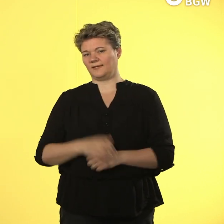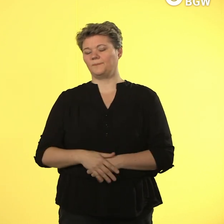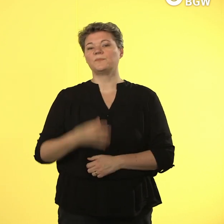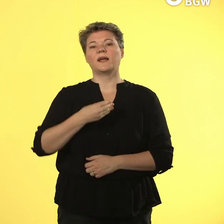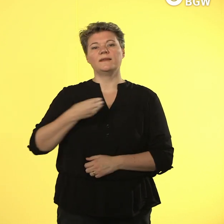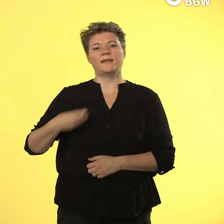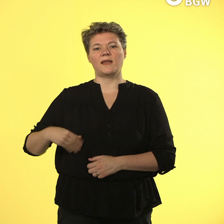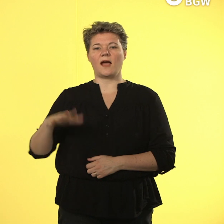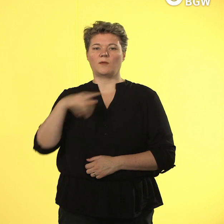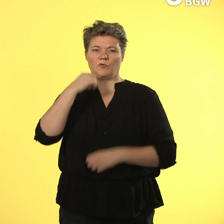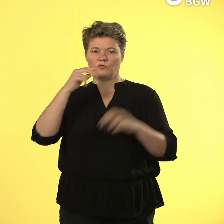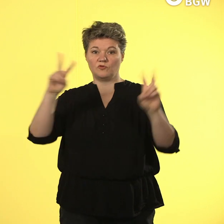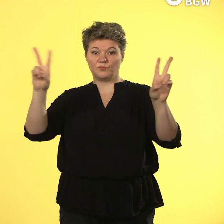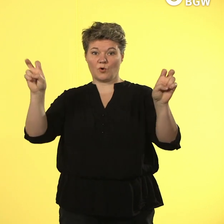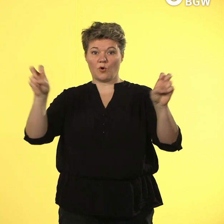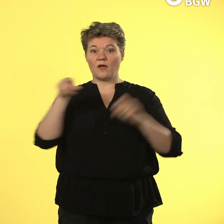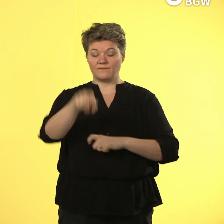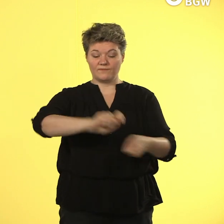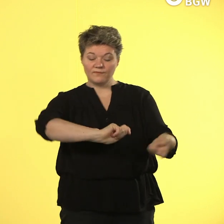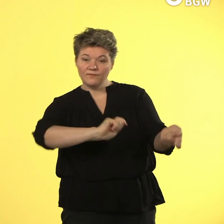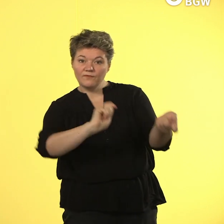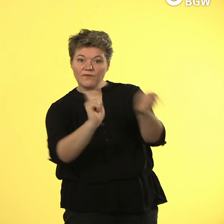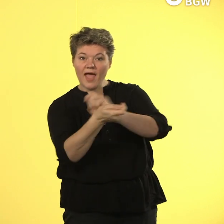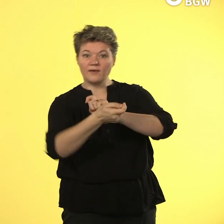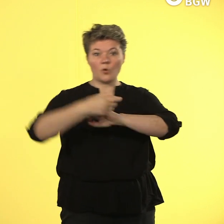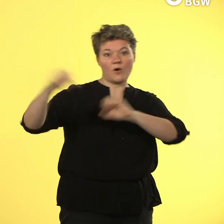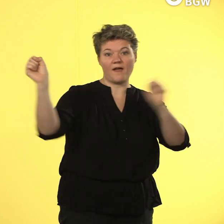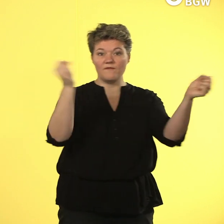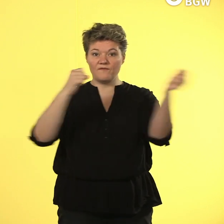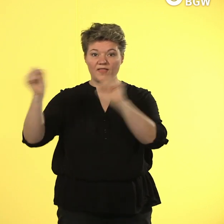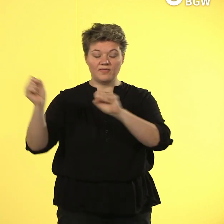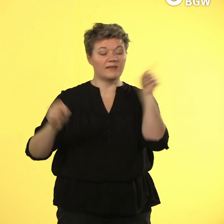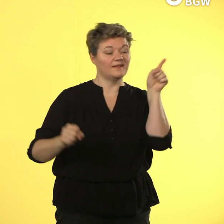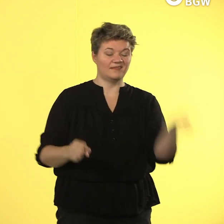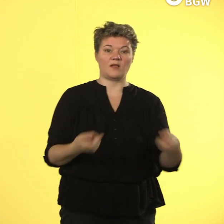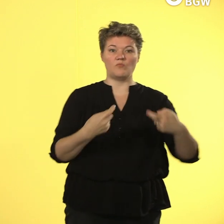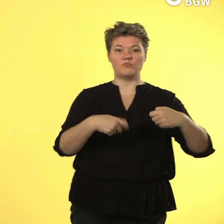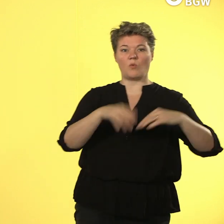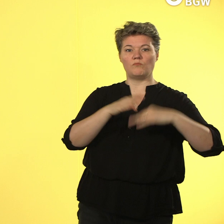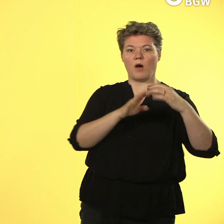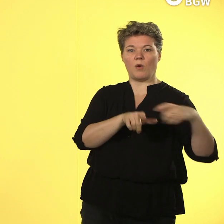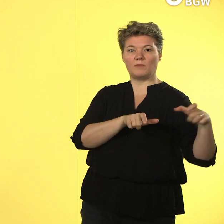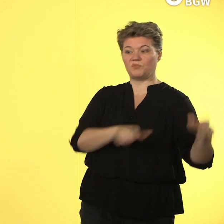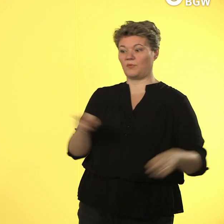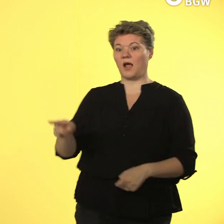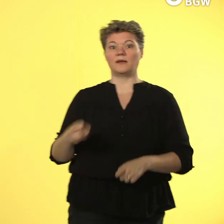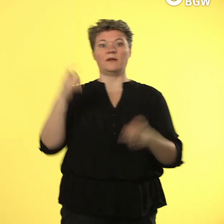bauen die einen Schutzmauern, die anderen bauen Windmühlen." Wie Sie Schutzmauern abbauen und Kolleg*innen motivieren können,